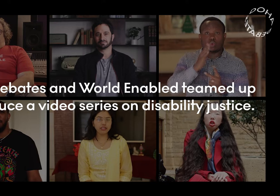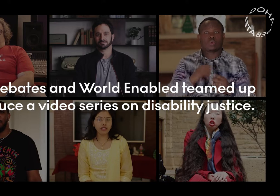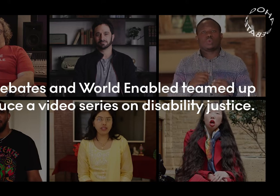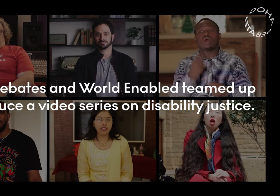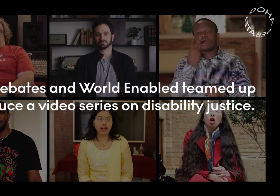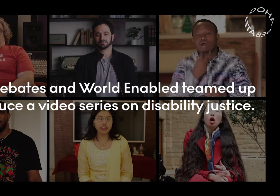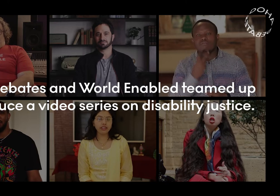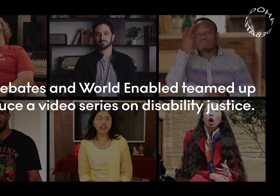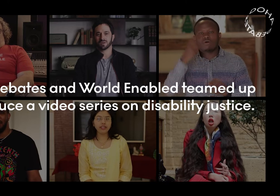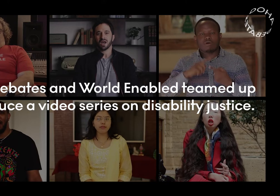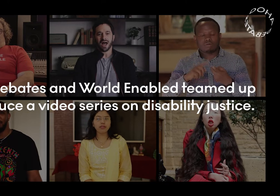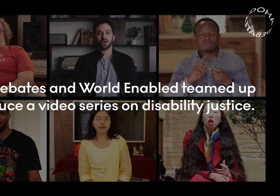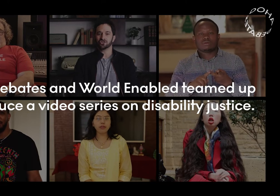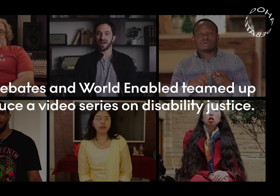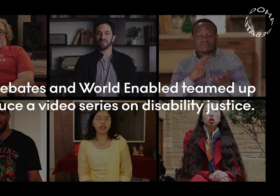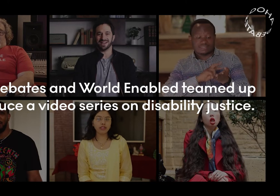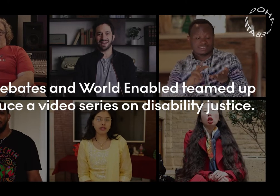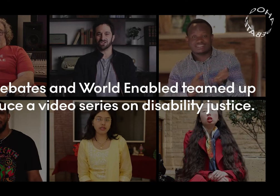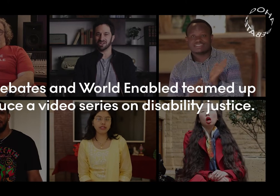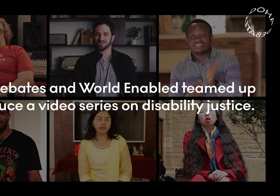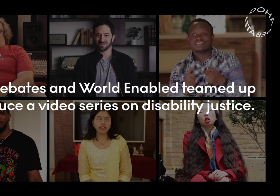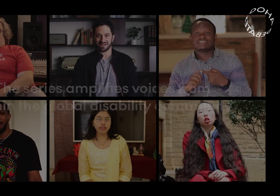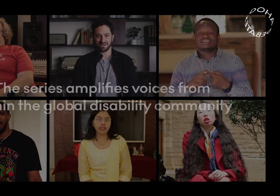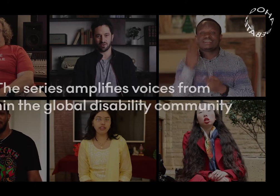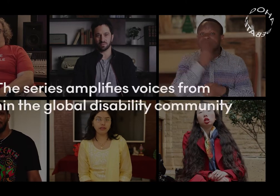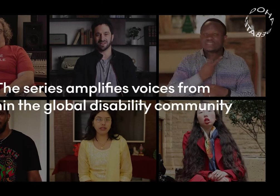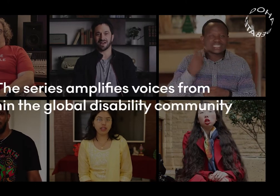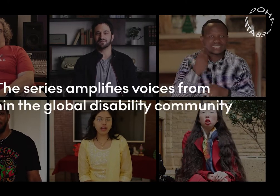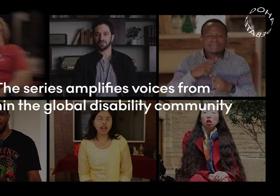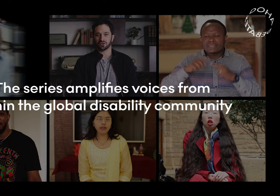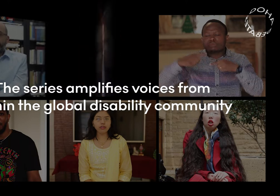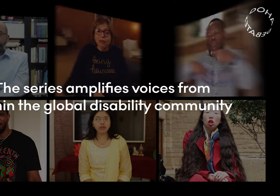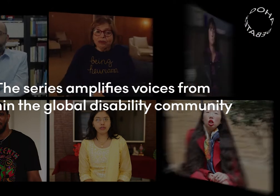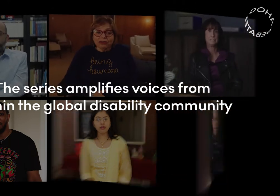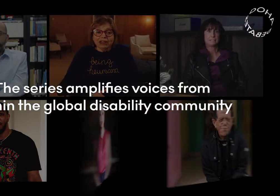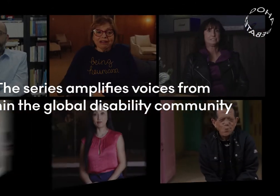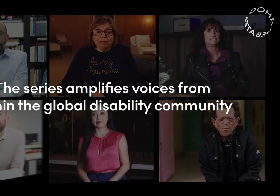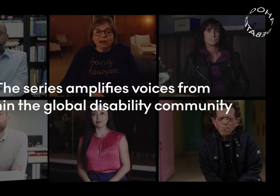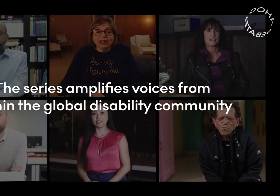تعاونت مؤسستا "مناظرات الدوحة" و"ورلد إينابلد" لإنتاج سلسلة فيديو حول العدالة لذوي الإعاقة.